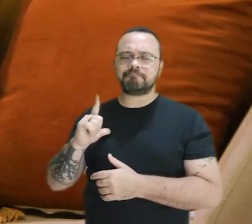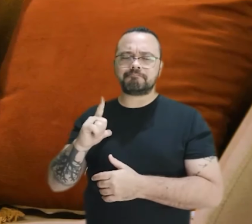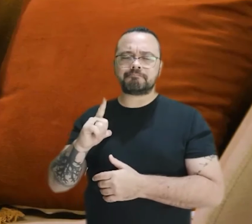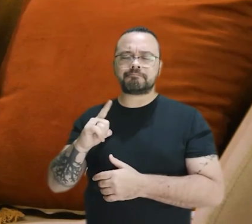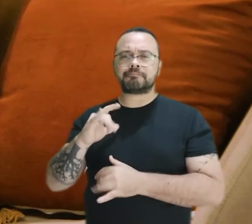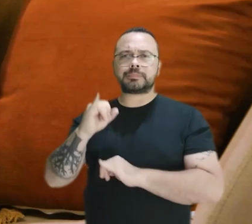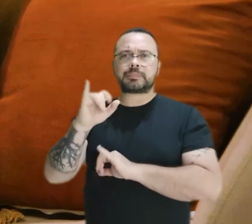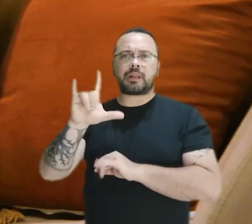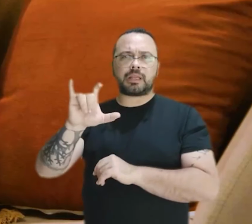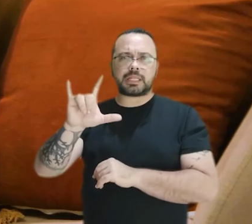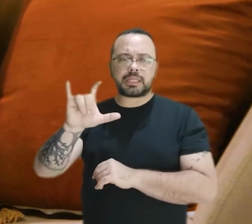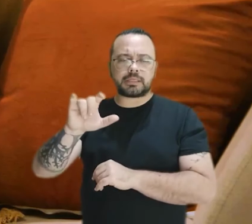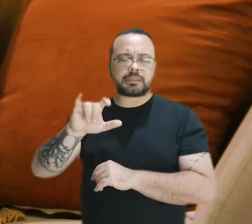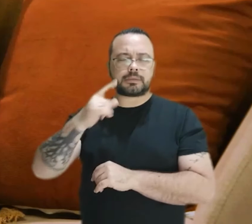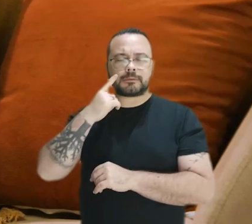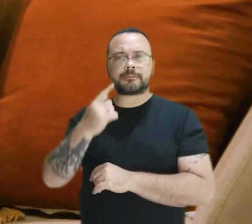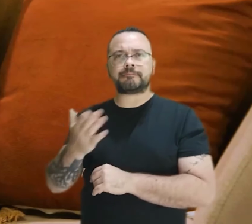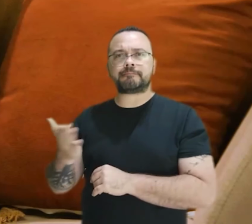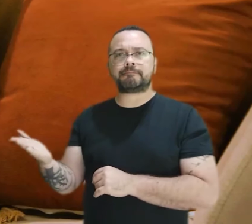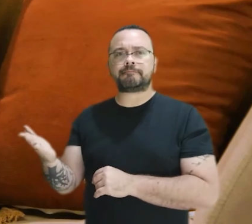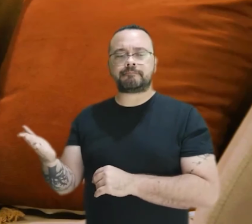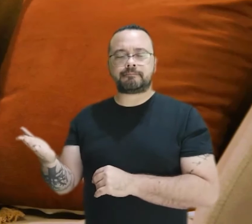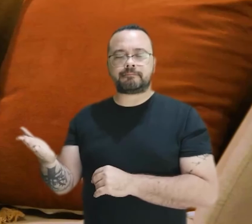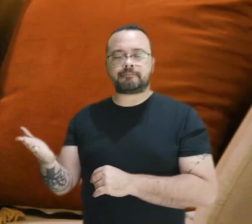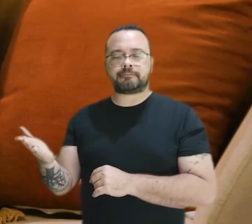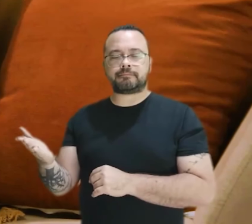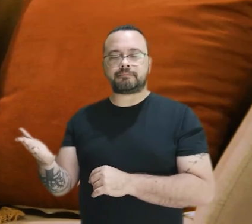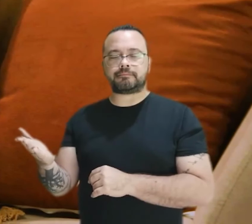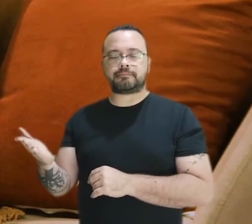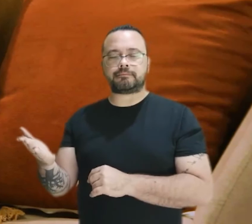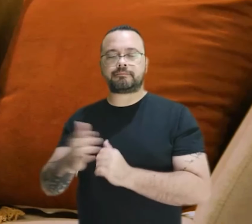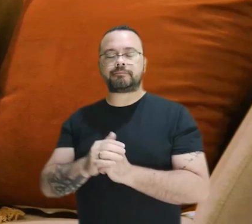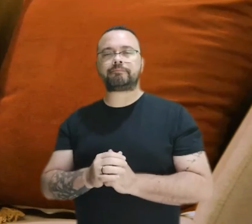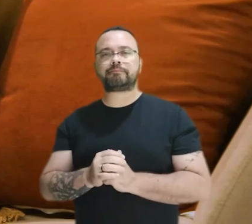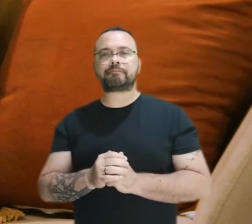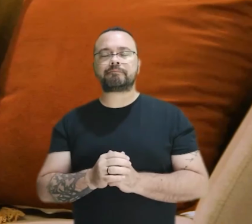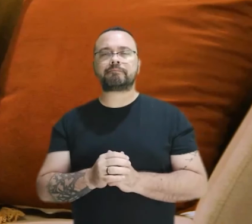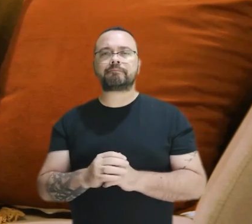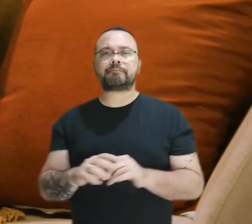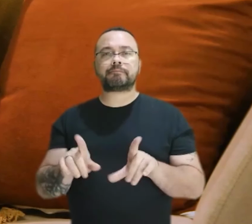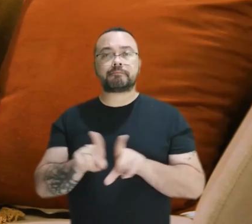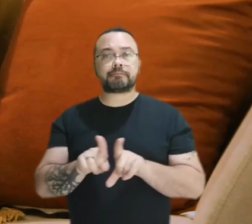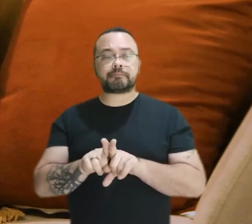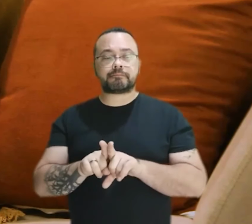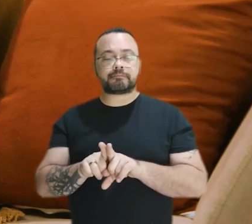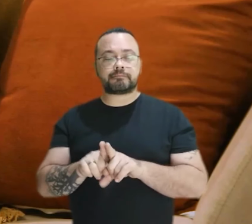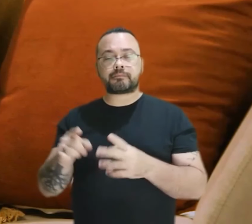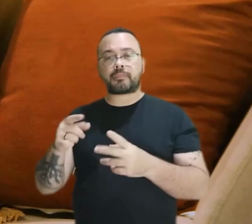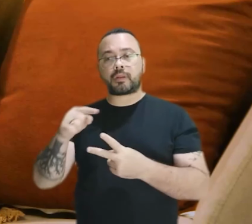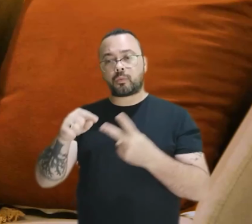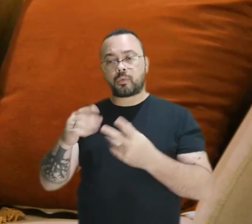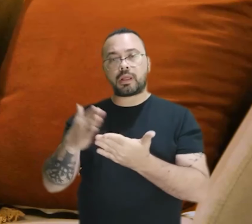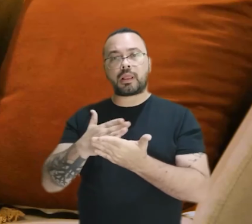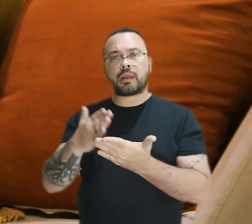no Instagram, que é @juliadesouza_, com "z" underline, e os meus livros tão todos no site da